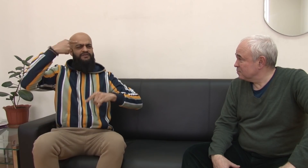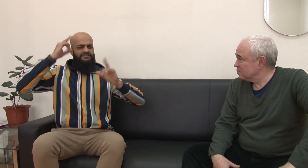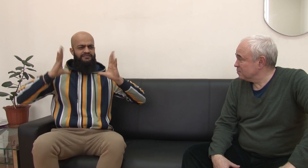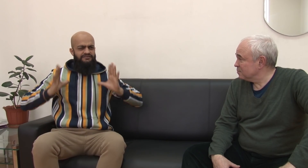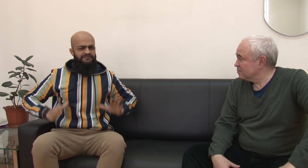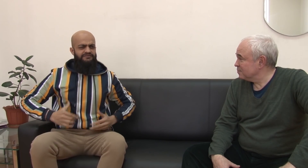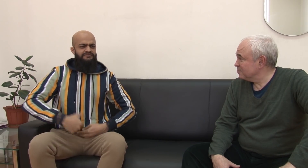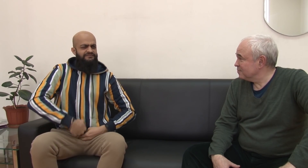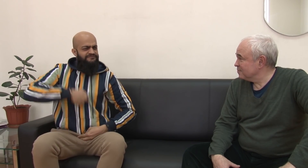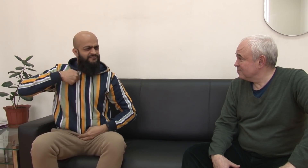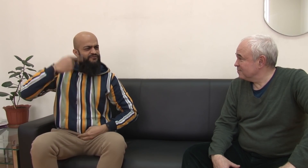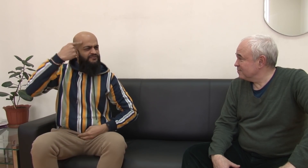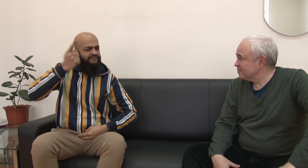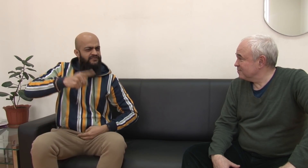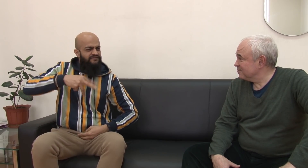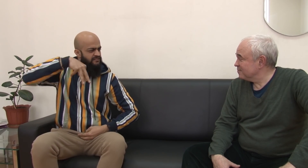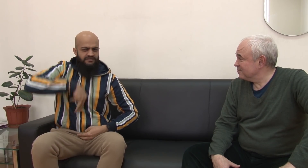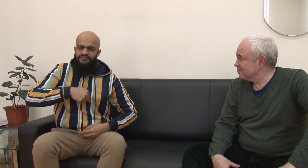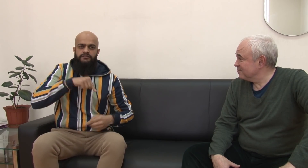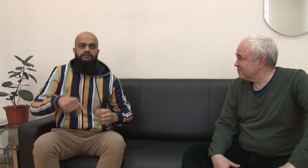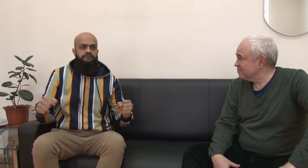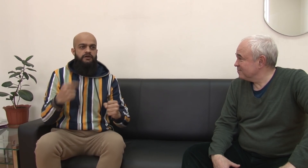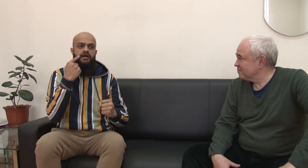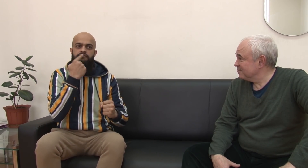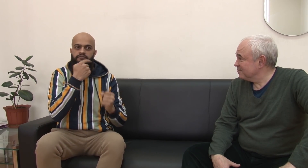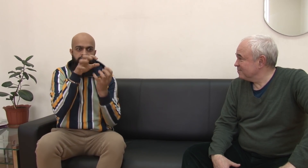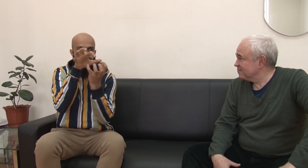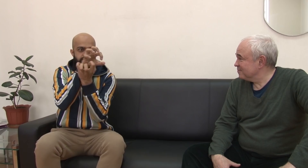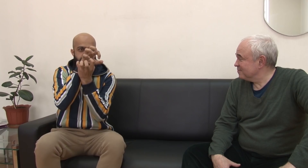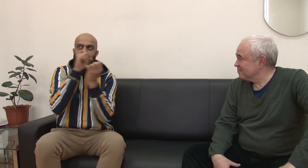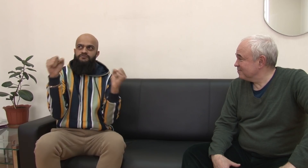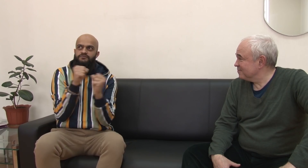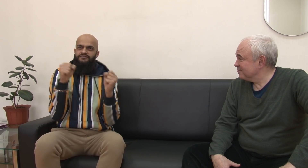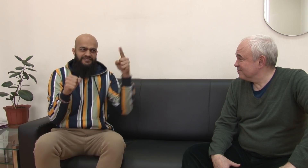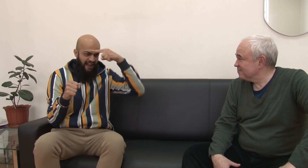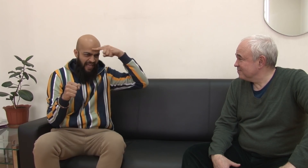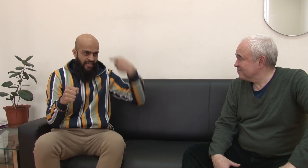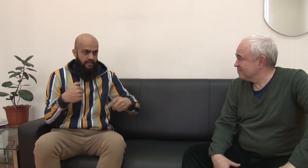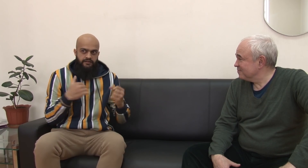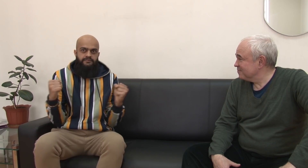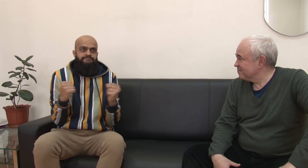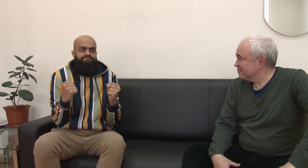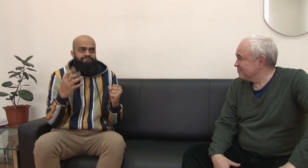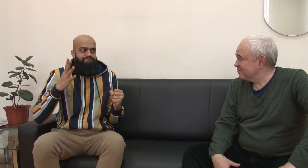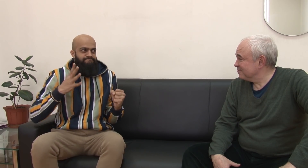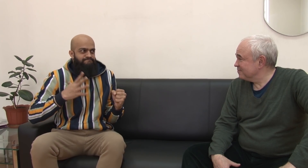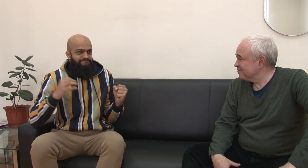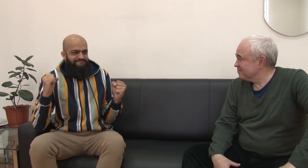Я думал, что здесь холодно, оделся тепло, был как «капуста». Воображал: буду мерзнуть, а губы сводить…